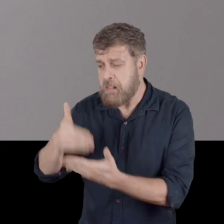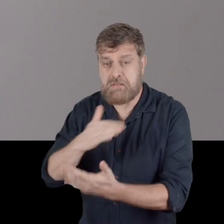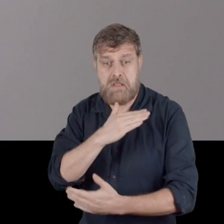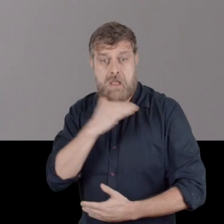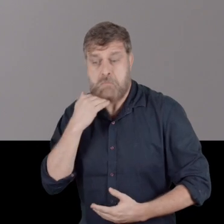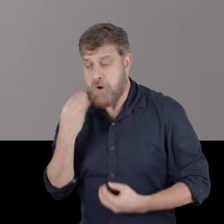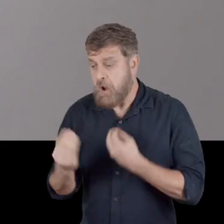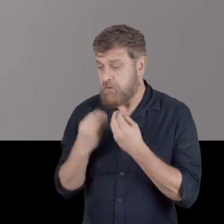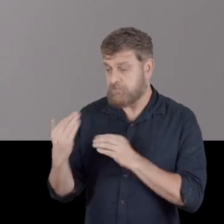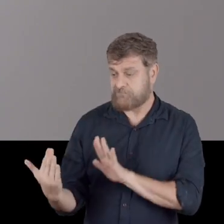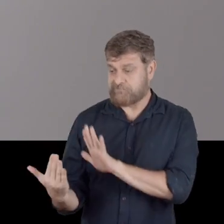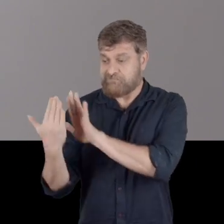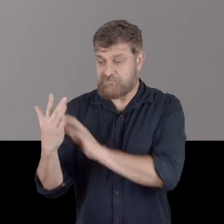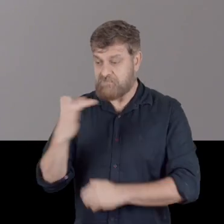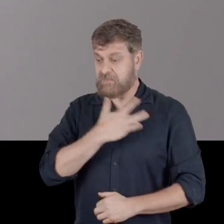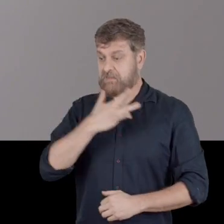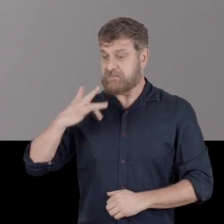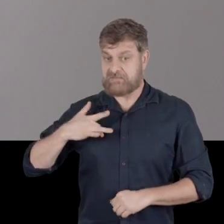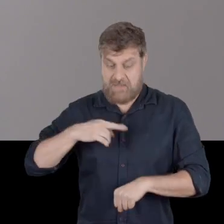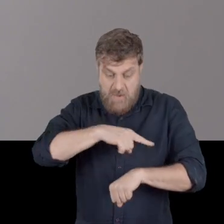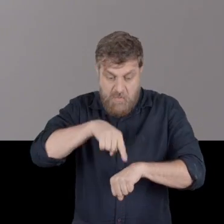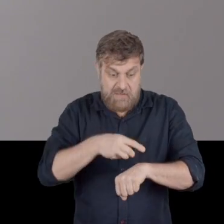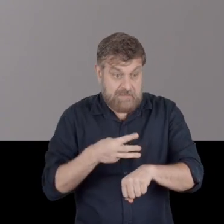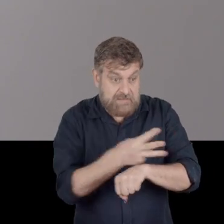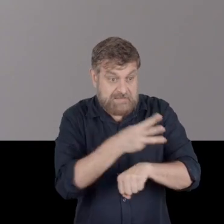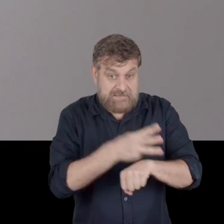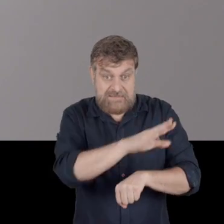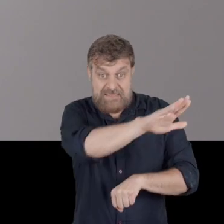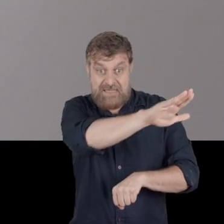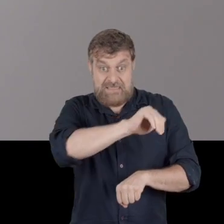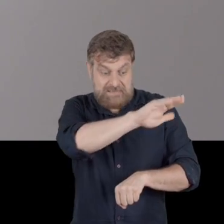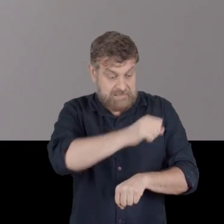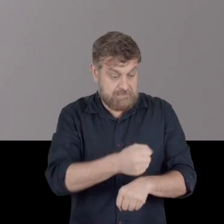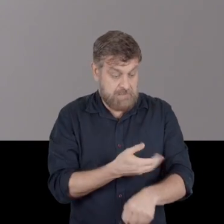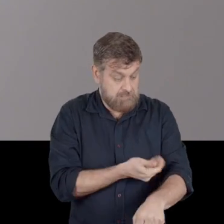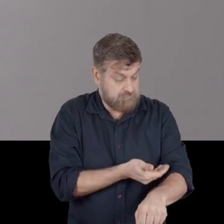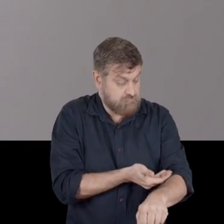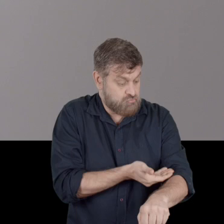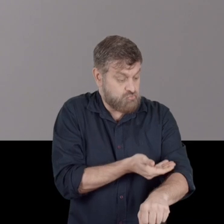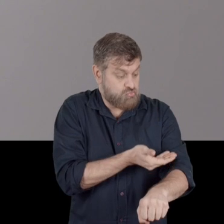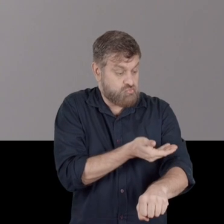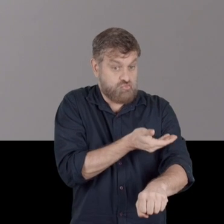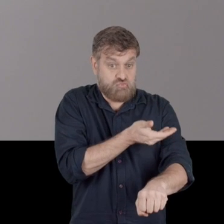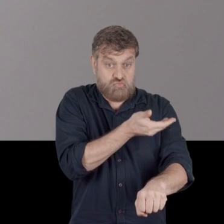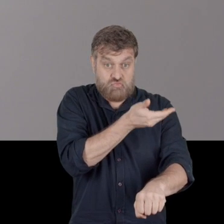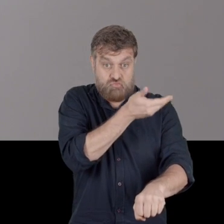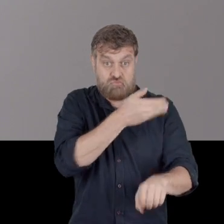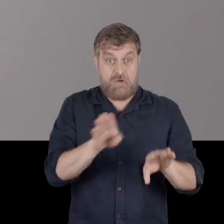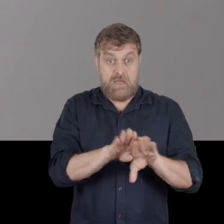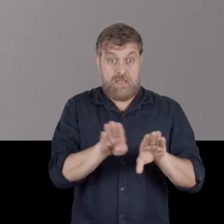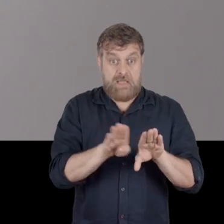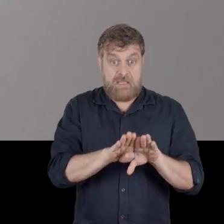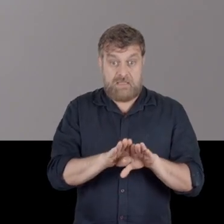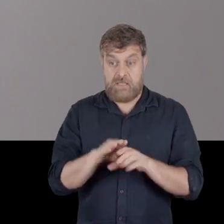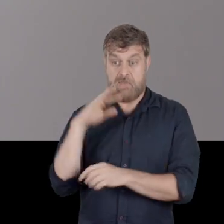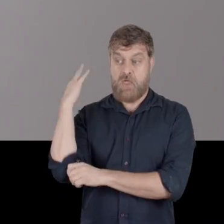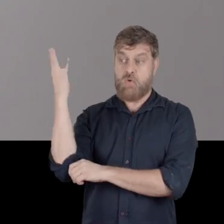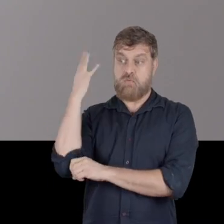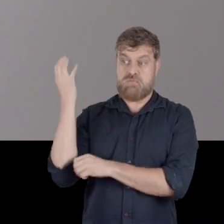como lidar com isso, a saúde, o relógio que vai dizer a pressão e vai avisar a ambulância